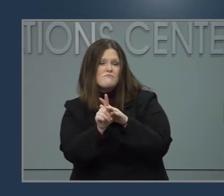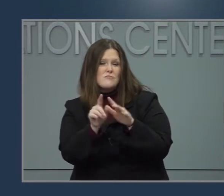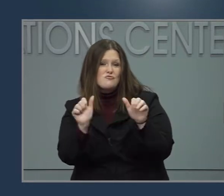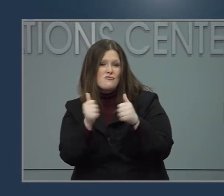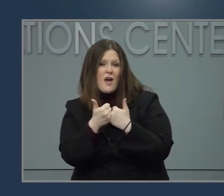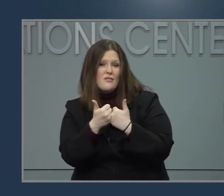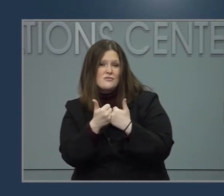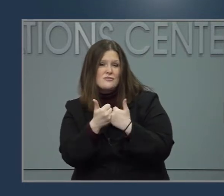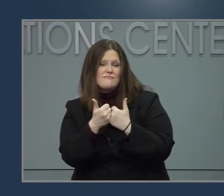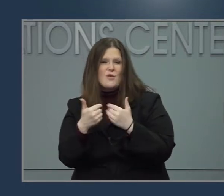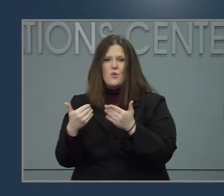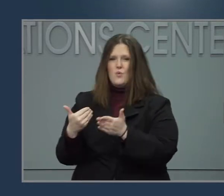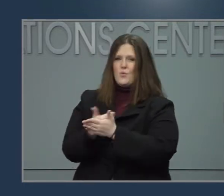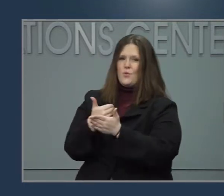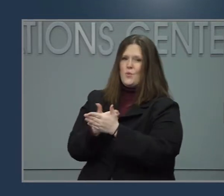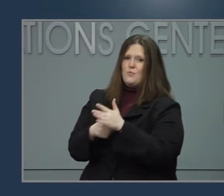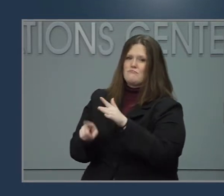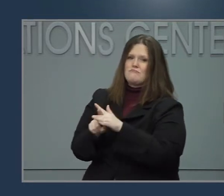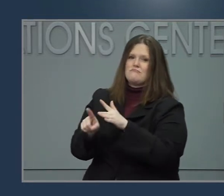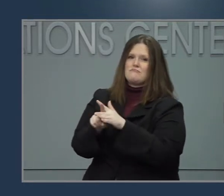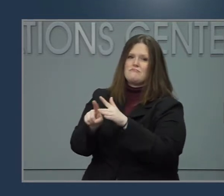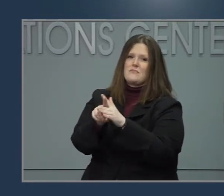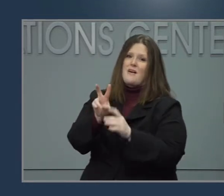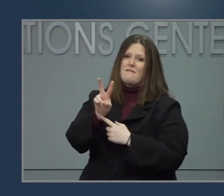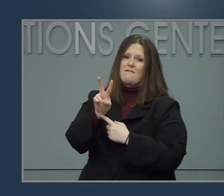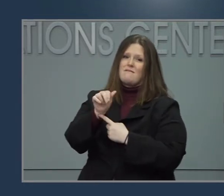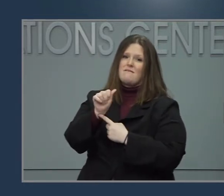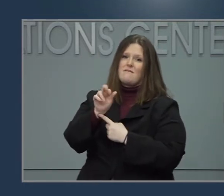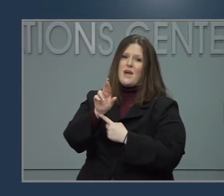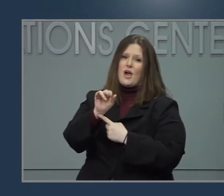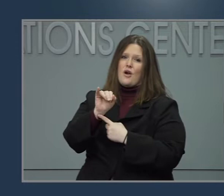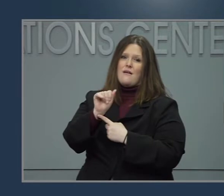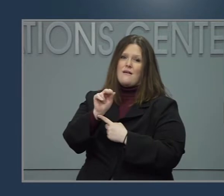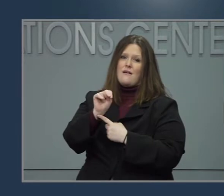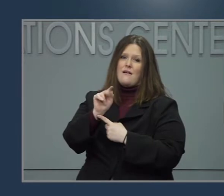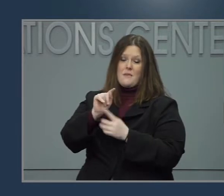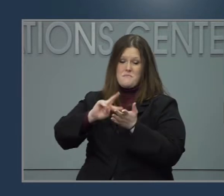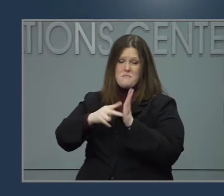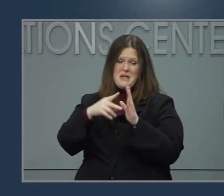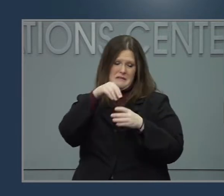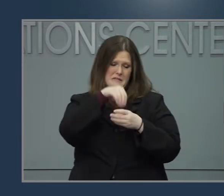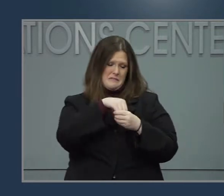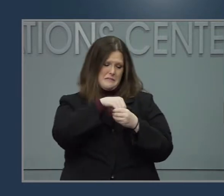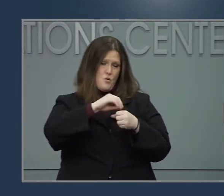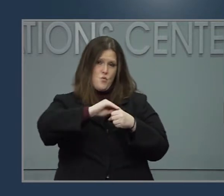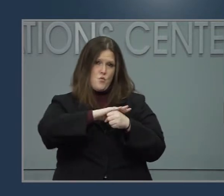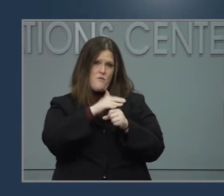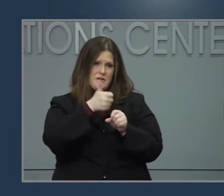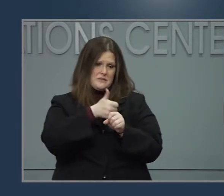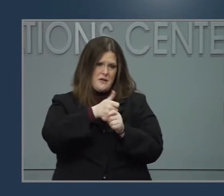variantes de covid diecinueve son como un comodín sabemos que las variantes ya están aquí en